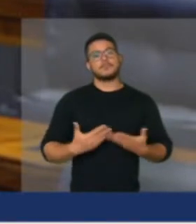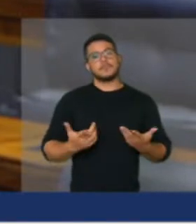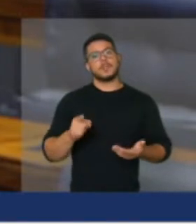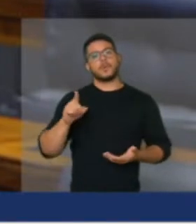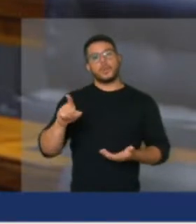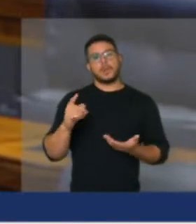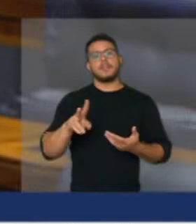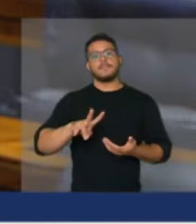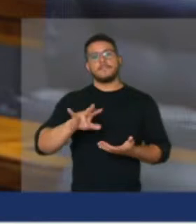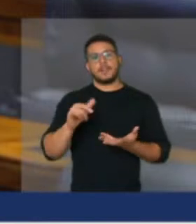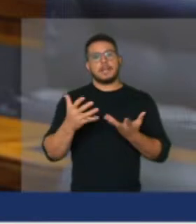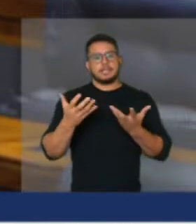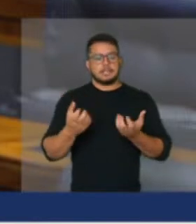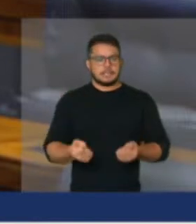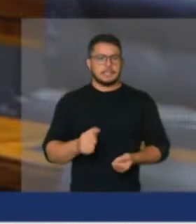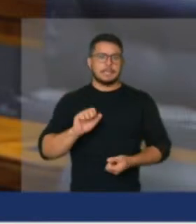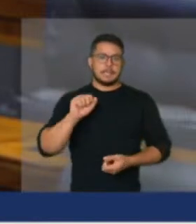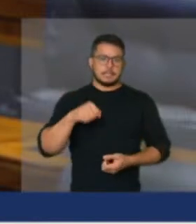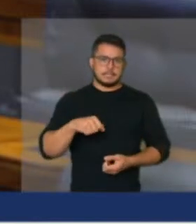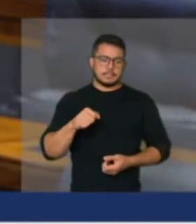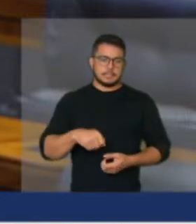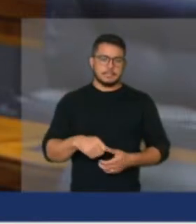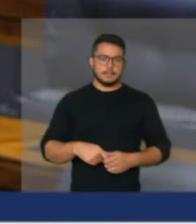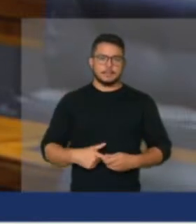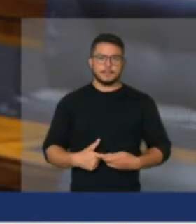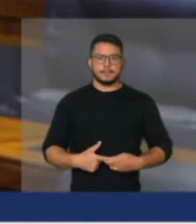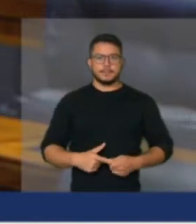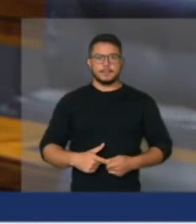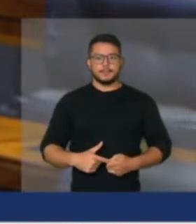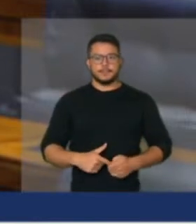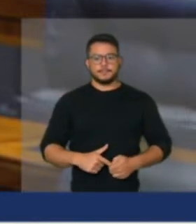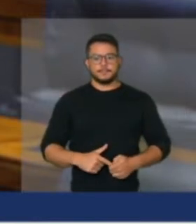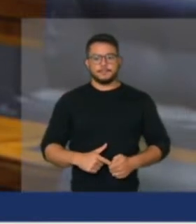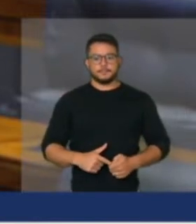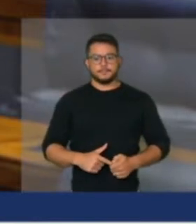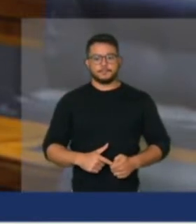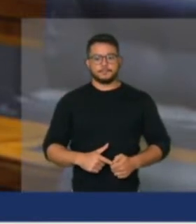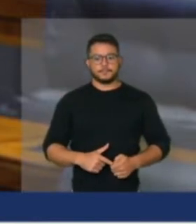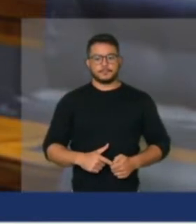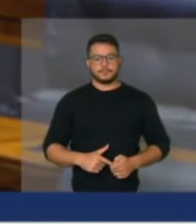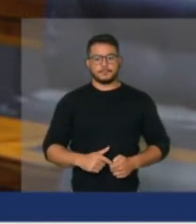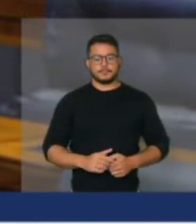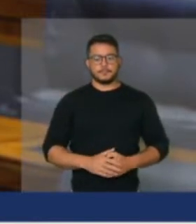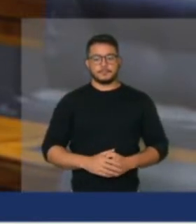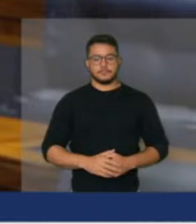ATENDERÁCOM A ATENÇÃO QUE SEMPRE TEM FEITO AS COMISSÕES DESTA CASA, O ASSUNTO É UM ASSUNTO RELEVANTE, É ADEQUADO